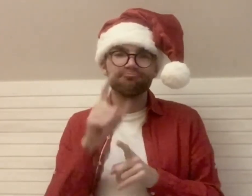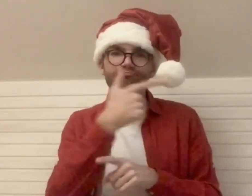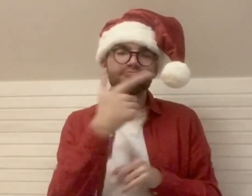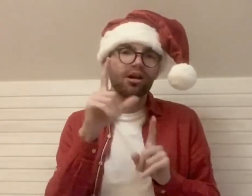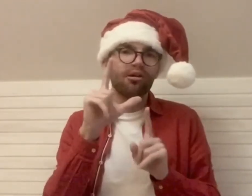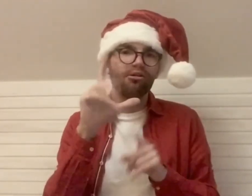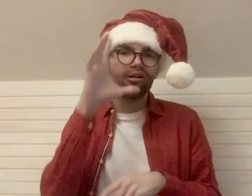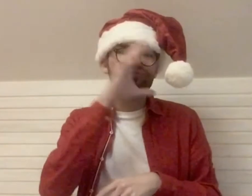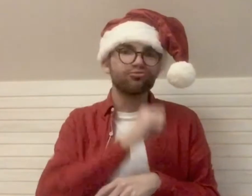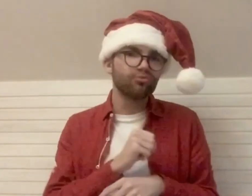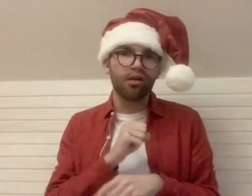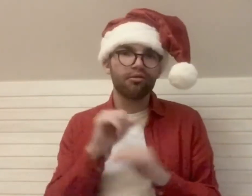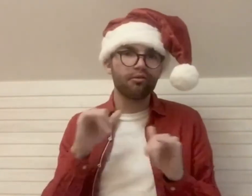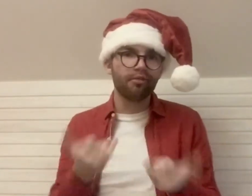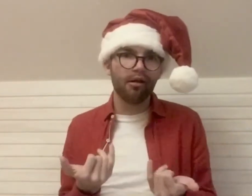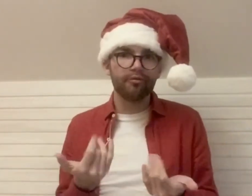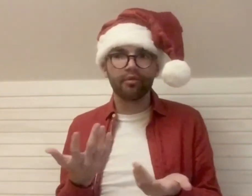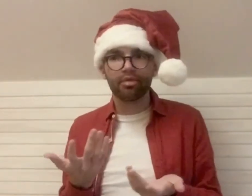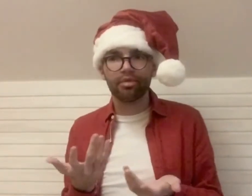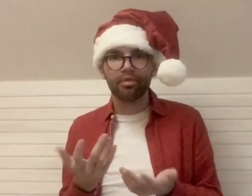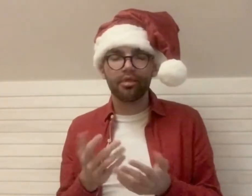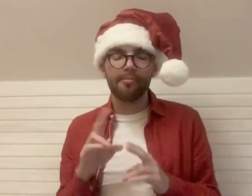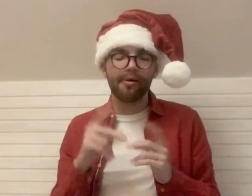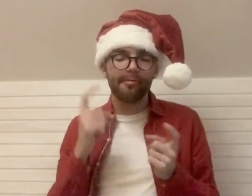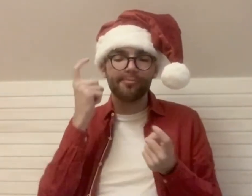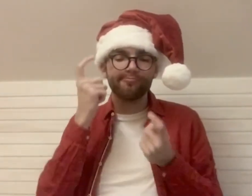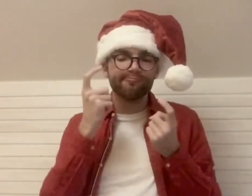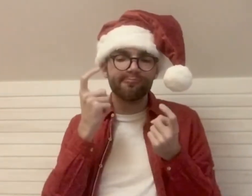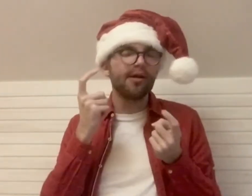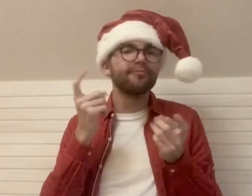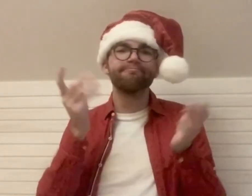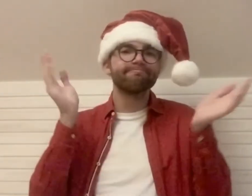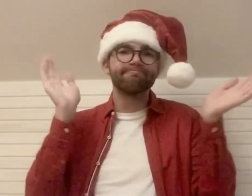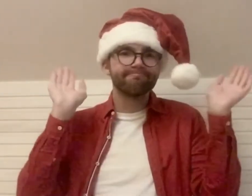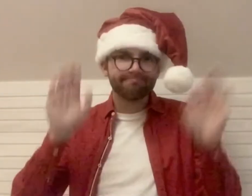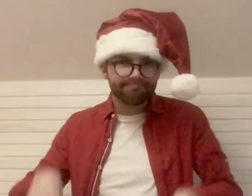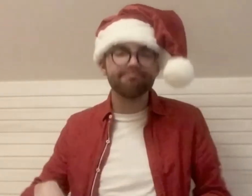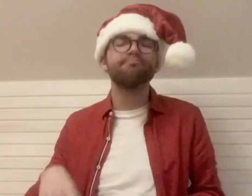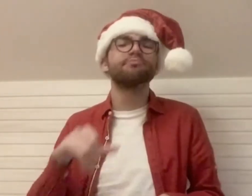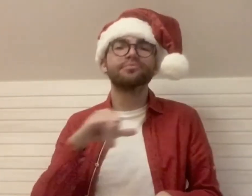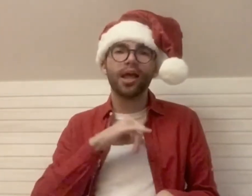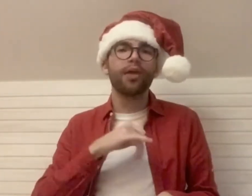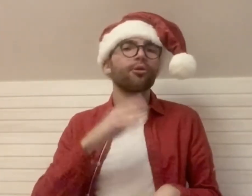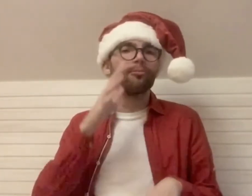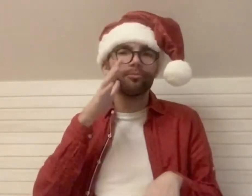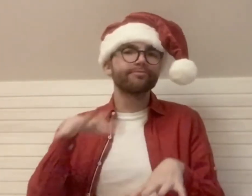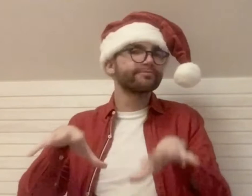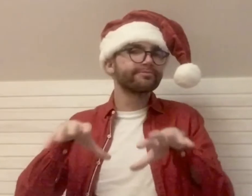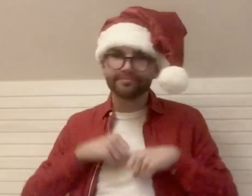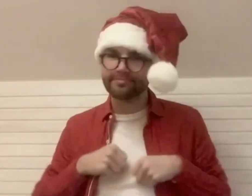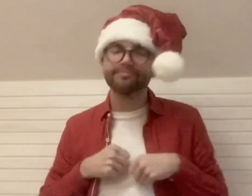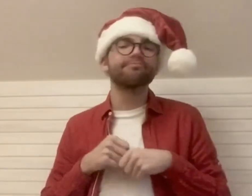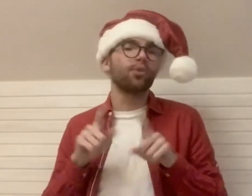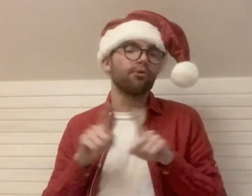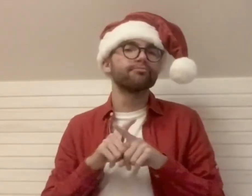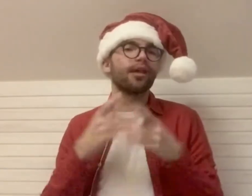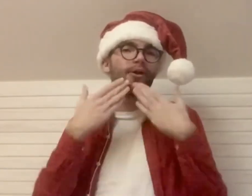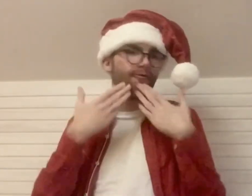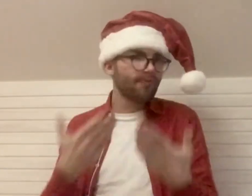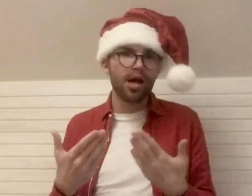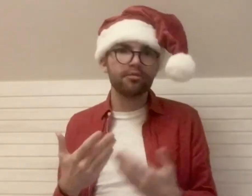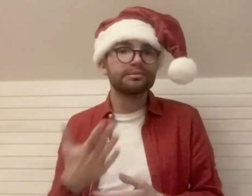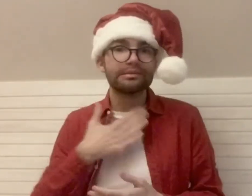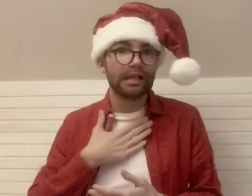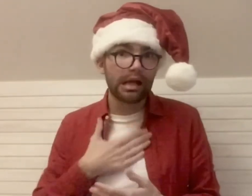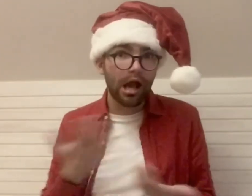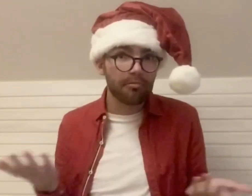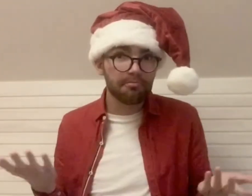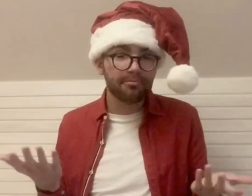Razočarana sta bila hkrati sta tudi premišljevala in sta sprejela prejeto darilo, zakaj?